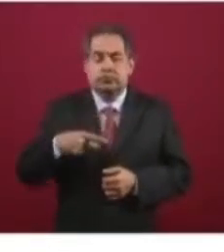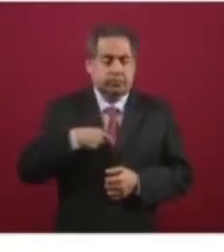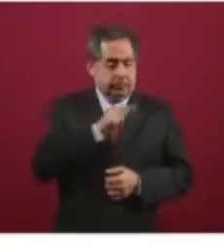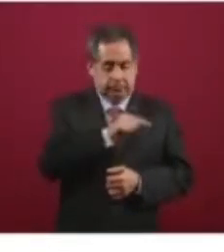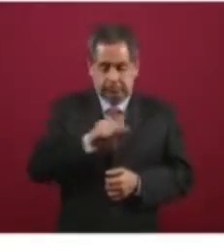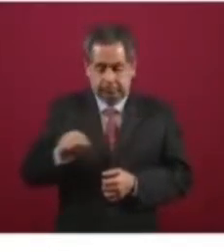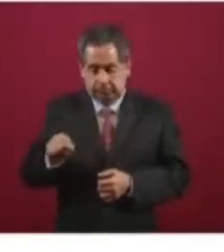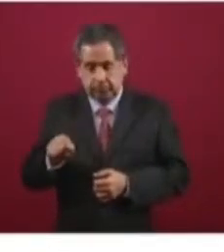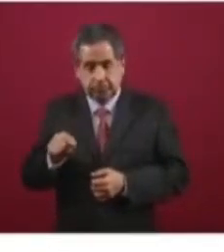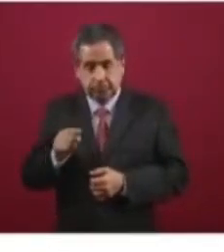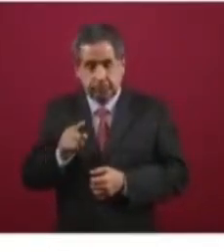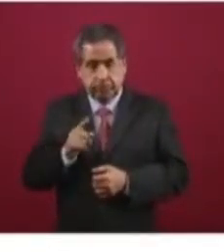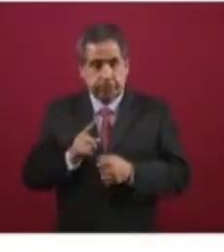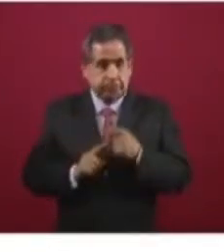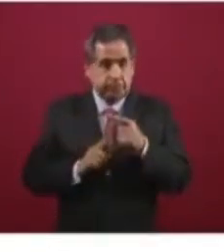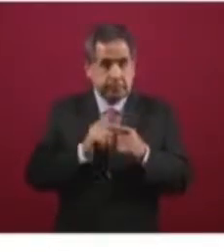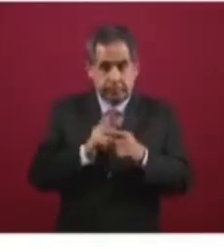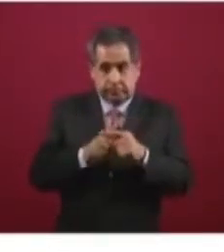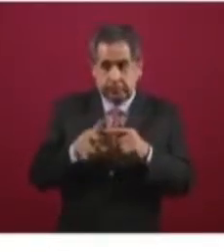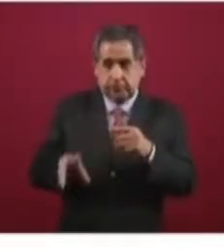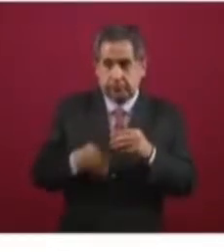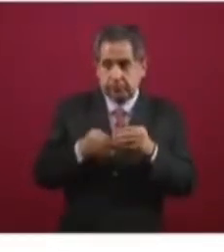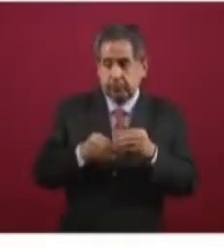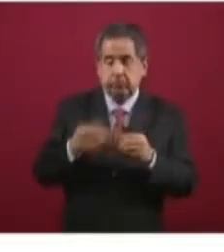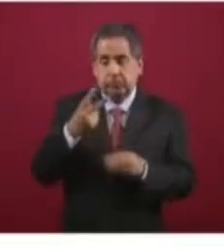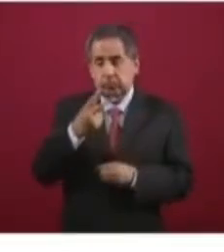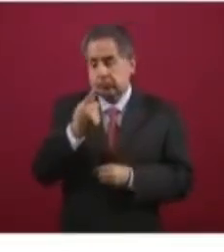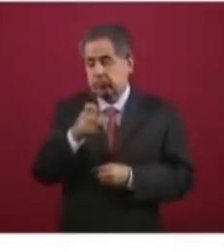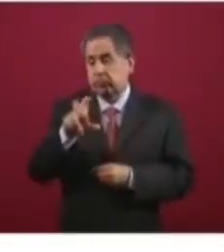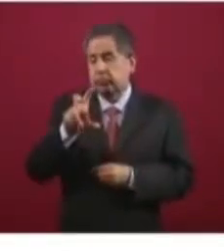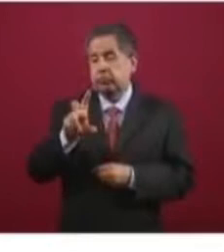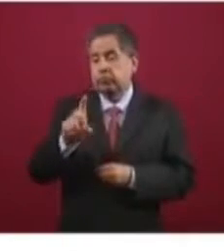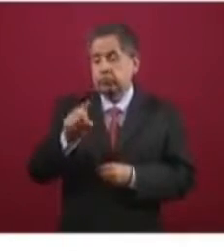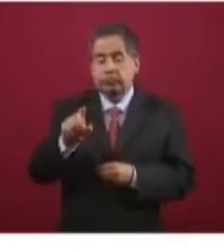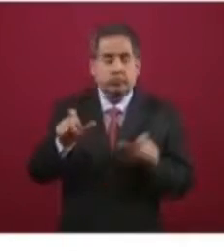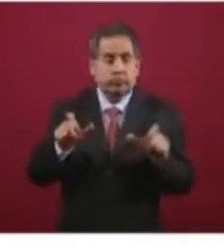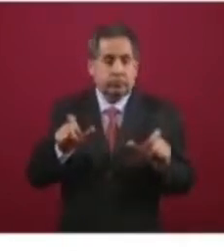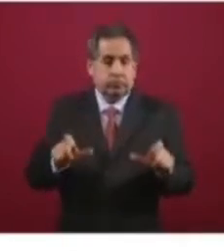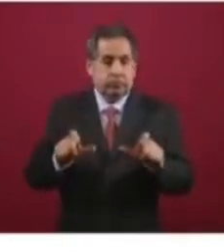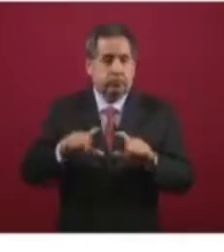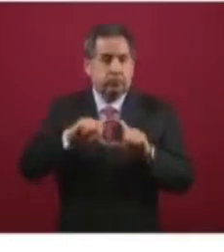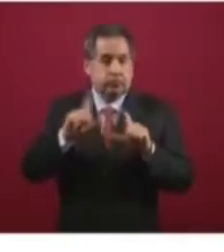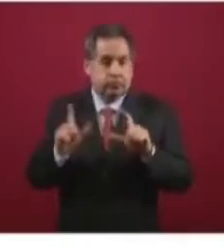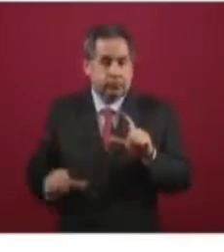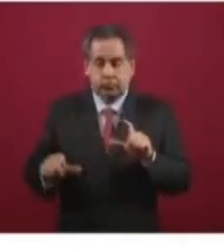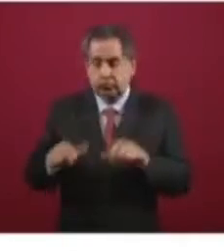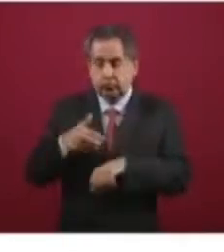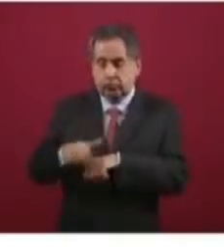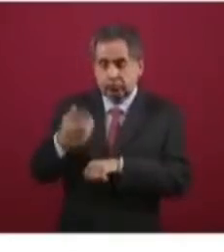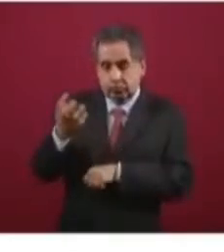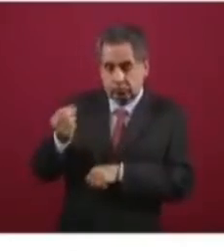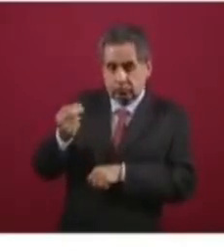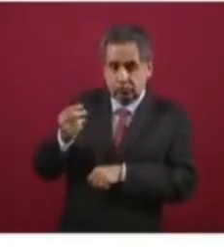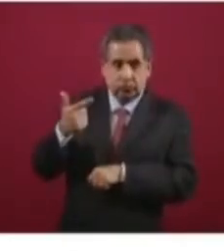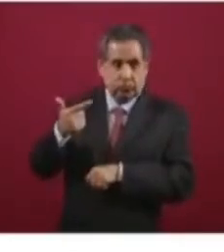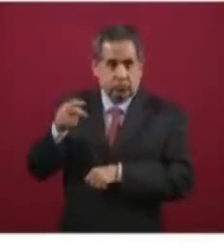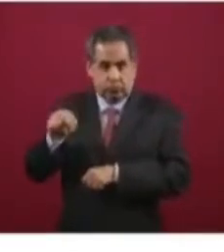añadimos los 130 integrantes del cuartel general de la Novena Coordinación Territorial